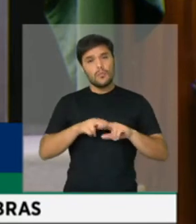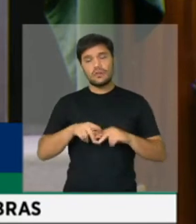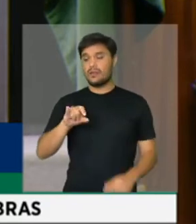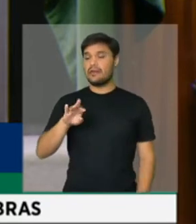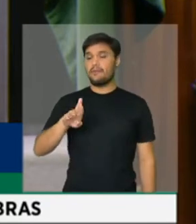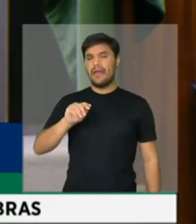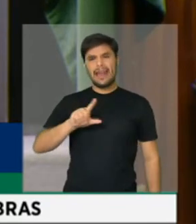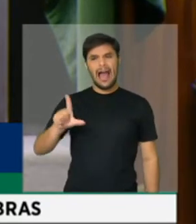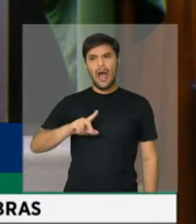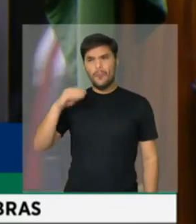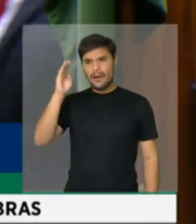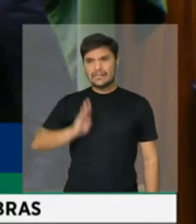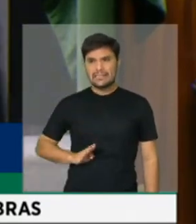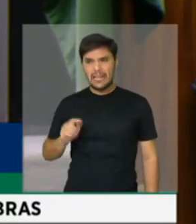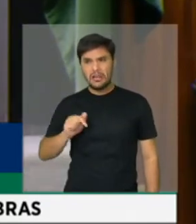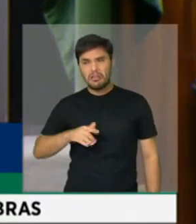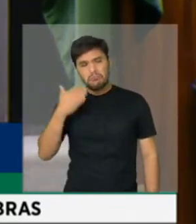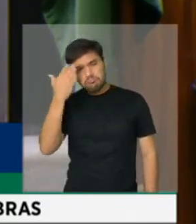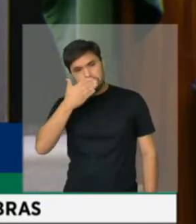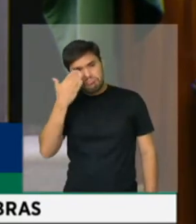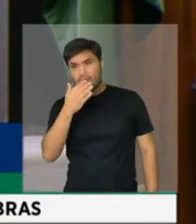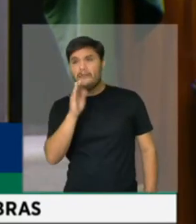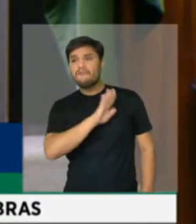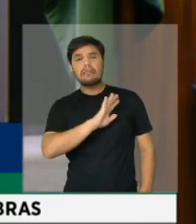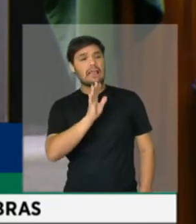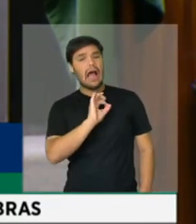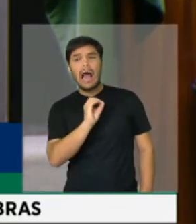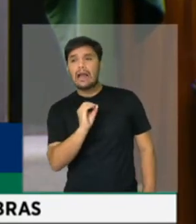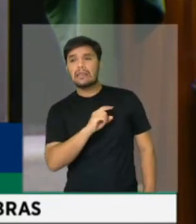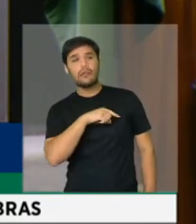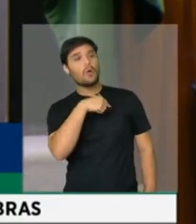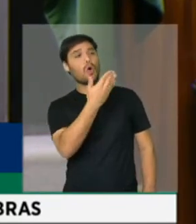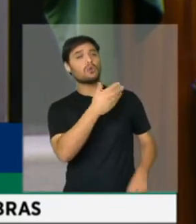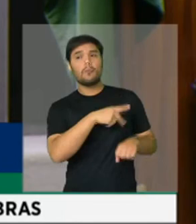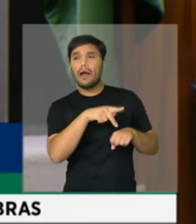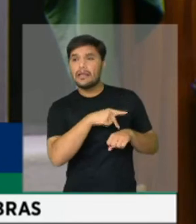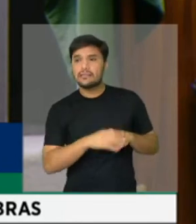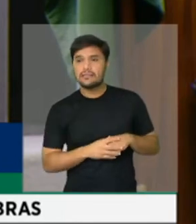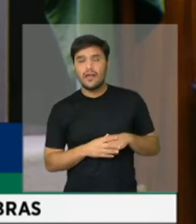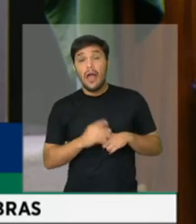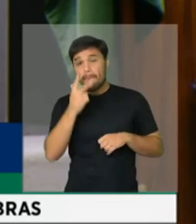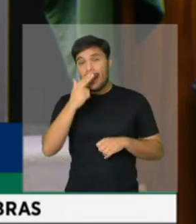NEOLIBERALISMO QUE ESTATIZOU TUDO, ESTÁ REESTATIZANDO AS SUAS EMPRESAS. PORQUE SENÃO A SUA ECONOMIA NÃO VAI